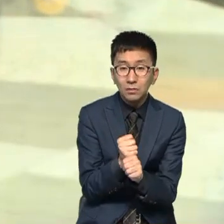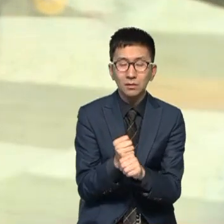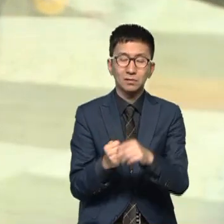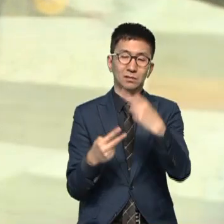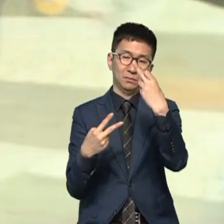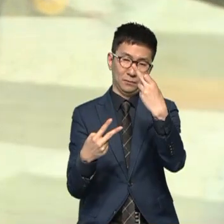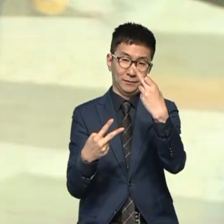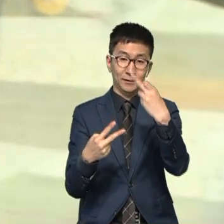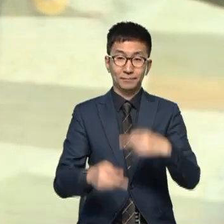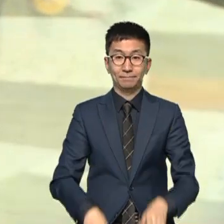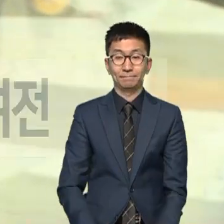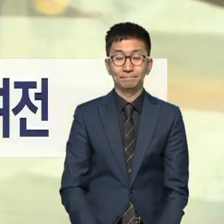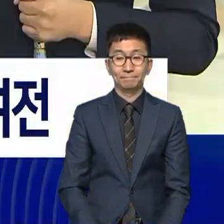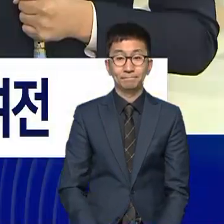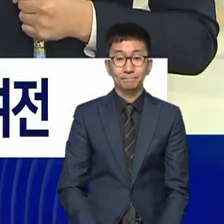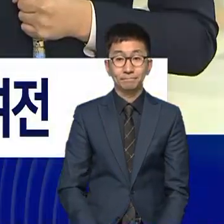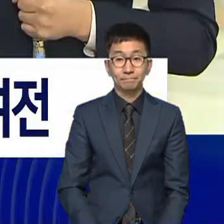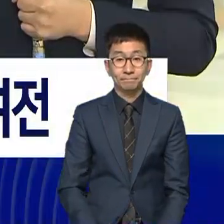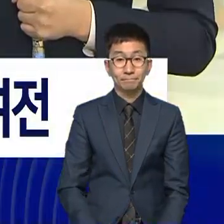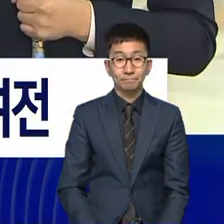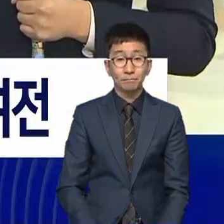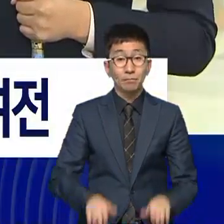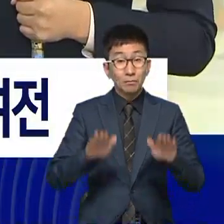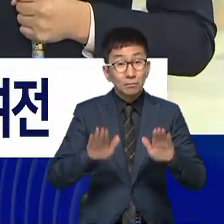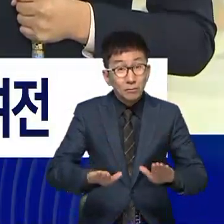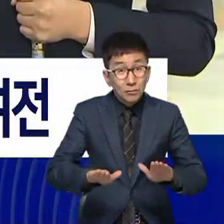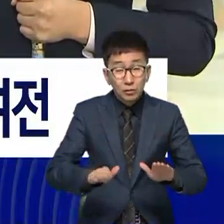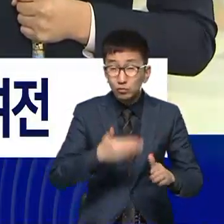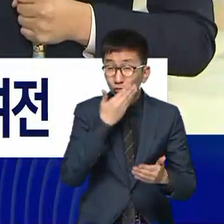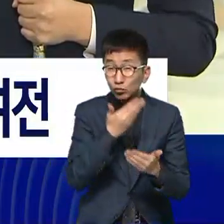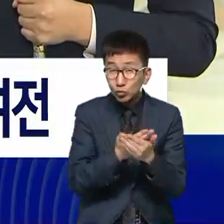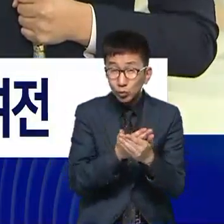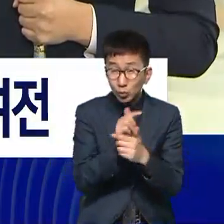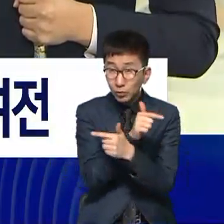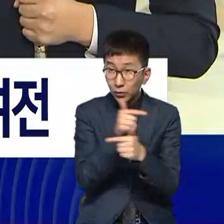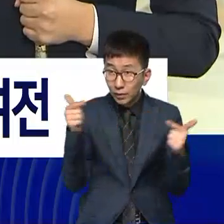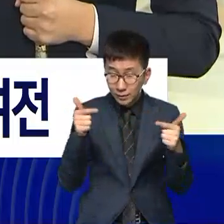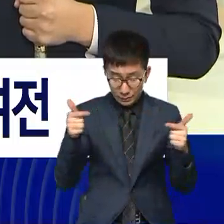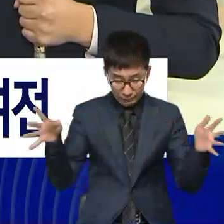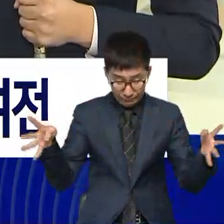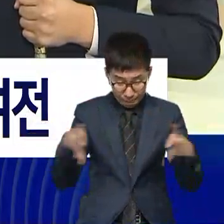정상 처리되려면 지금쯤 주요 쟁점이 타결되어야 하지만 R&D 예산과 원전,